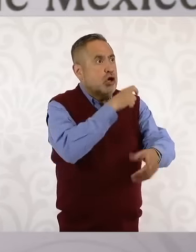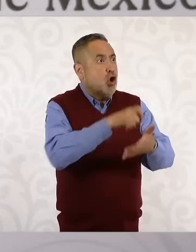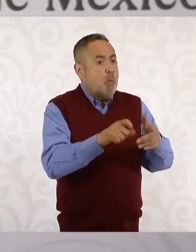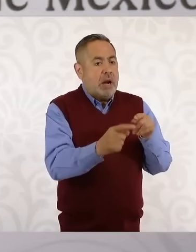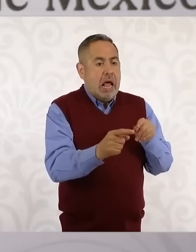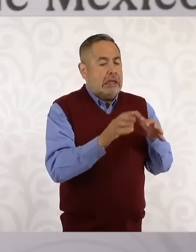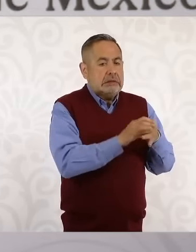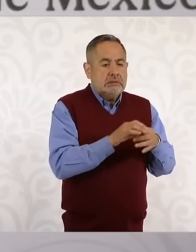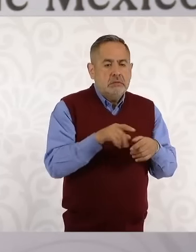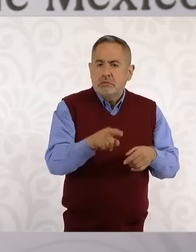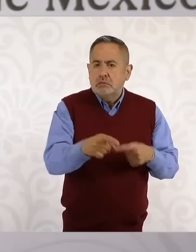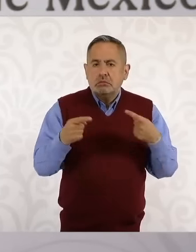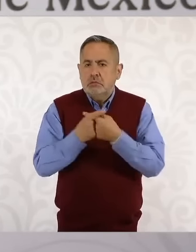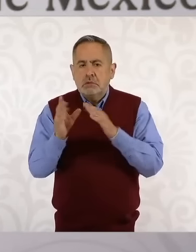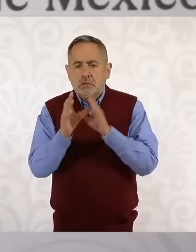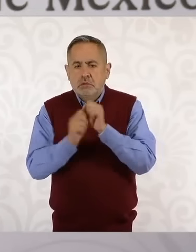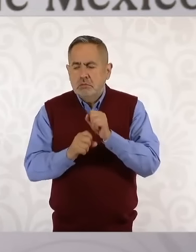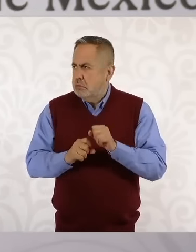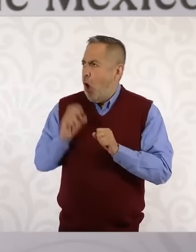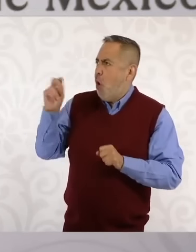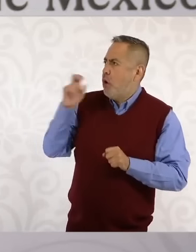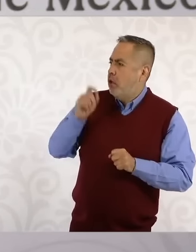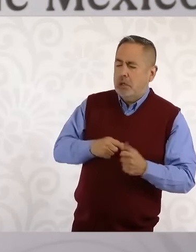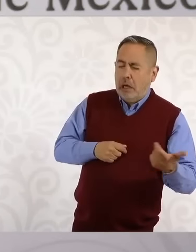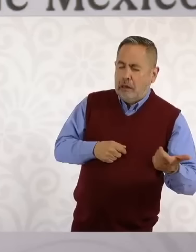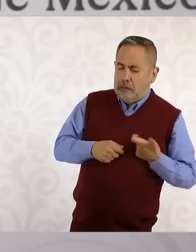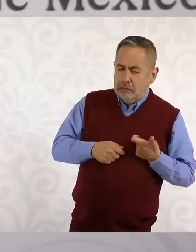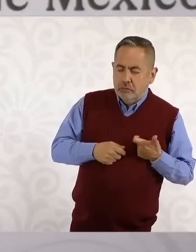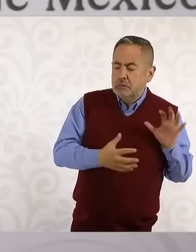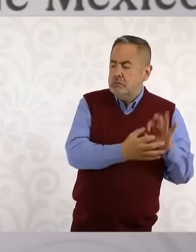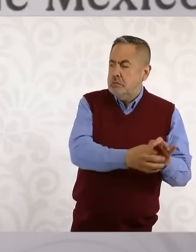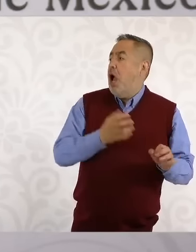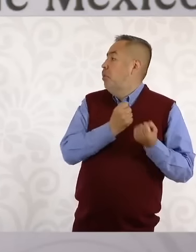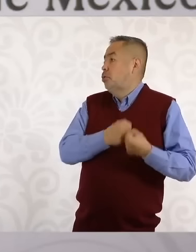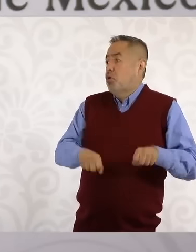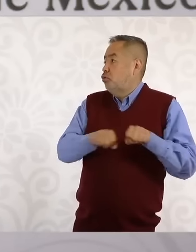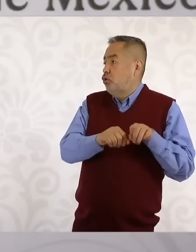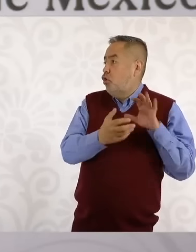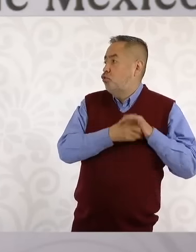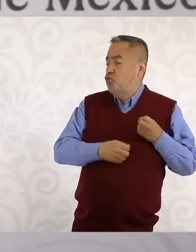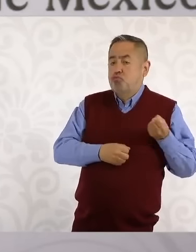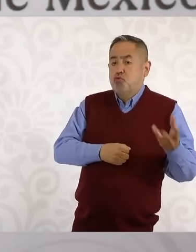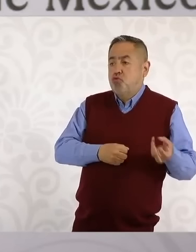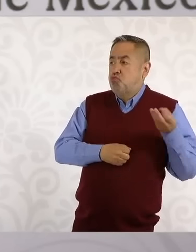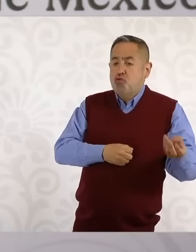y decían, "Era una sociedad de autoabestecimiento totalmente fuera de la ley, totalmente fuera de